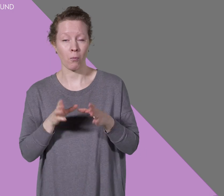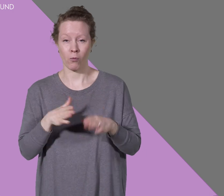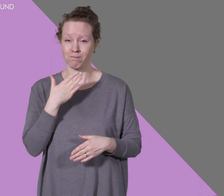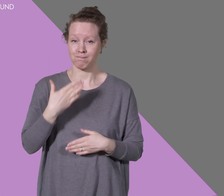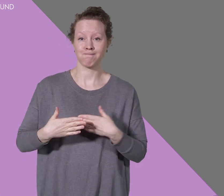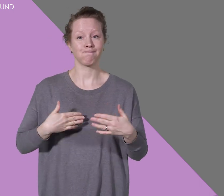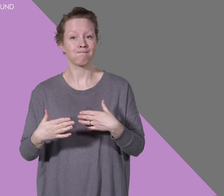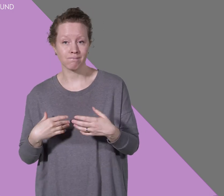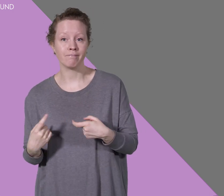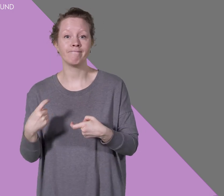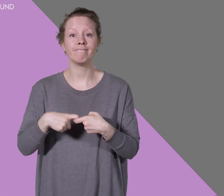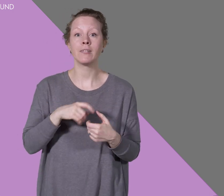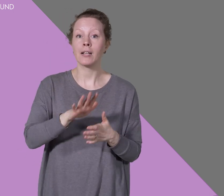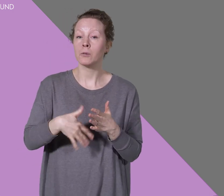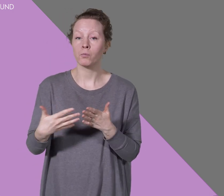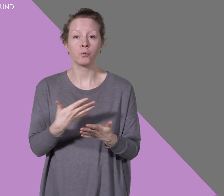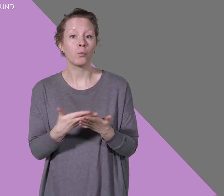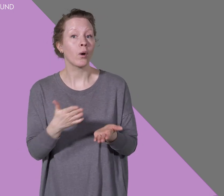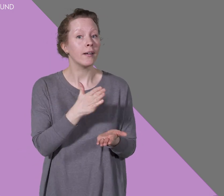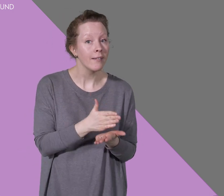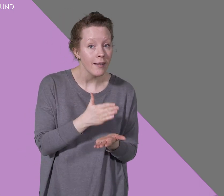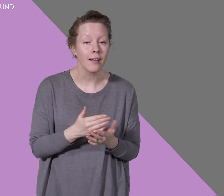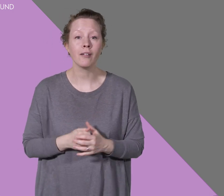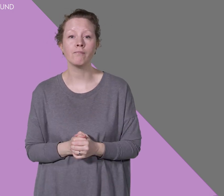som arbetat för de teckenspråkigas språkliga rättigheter -